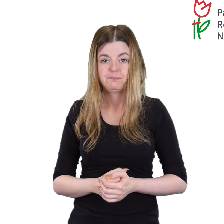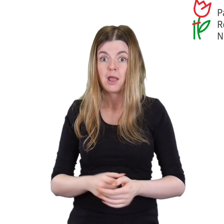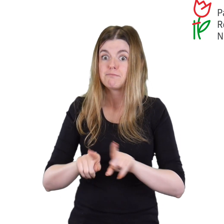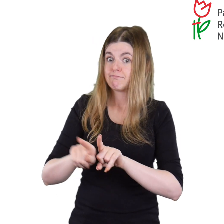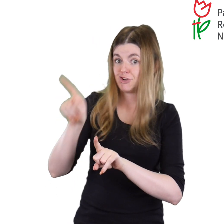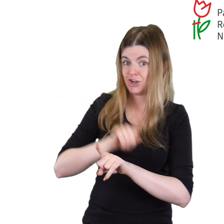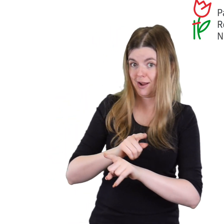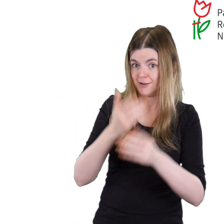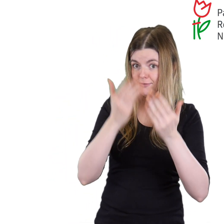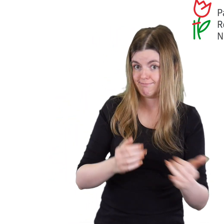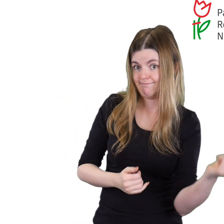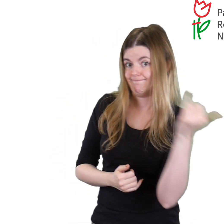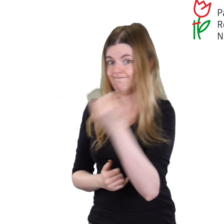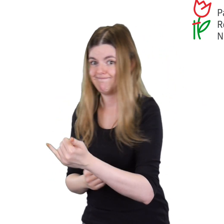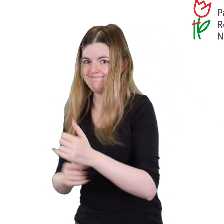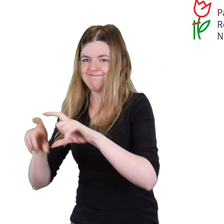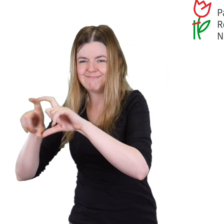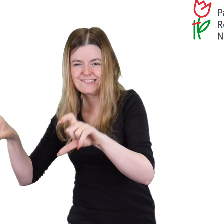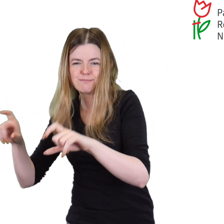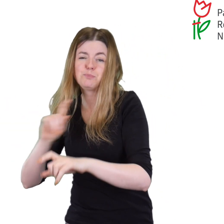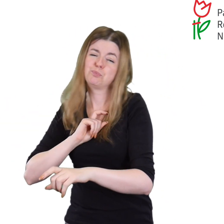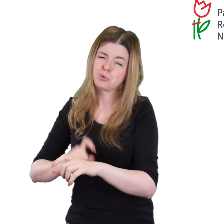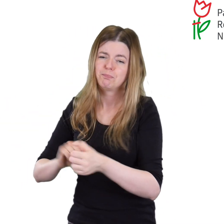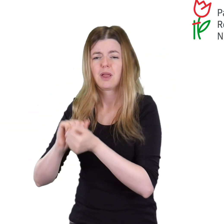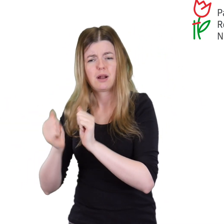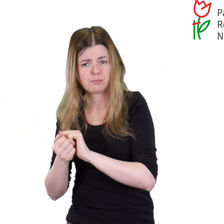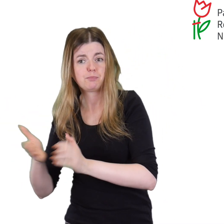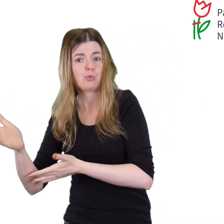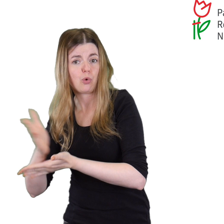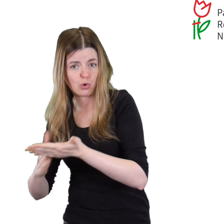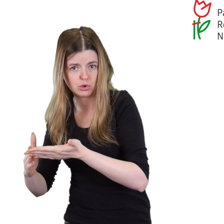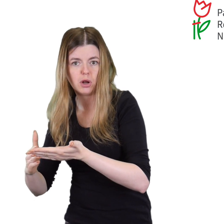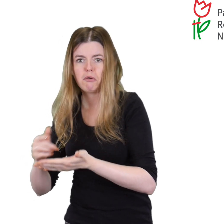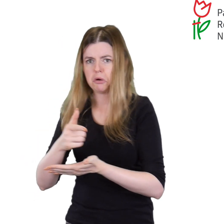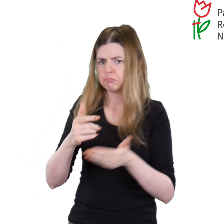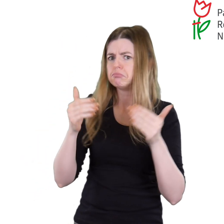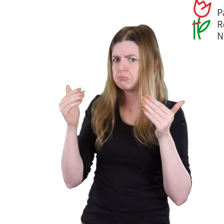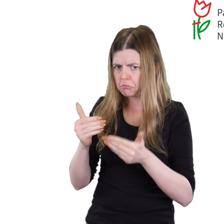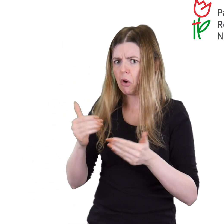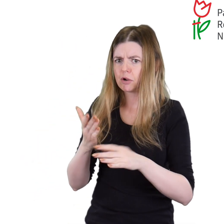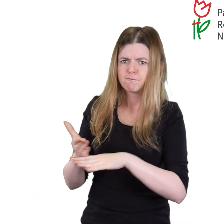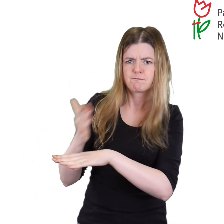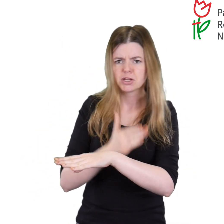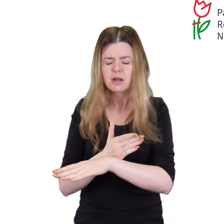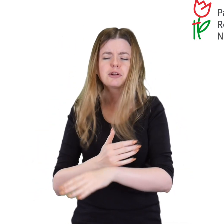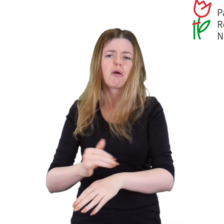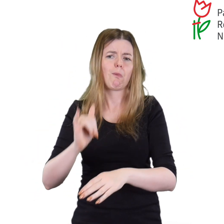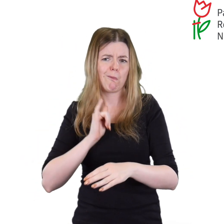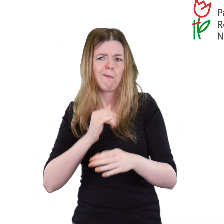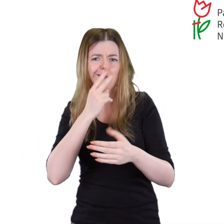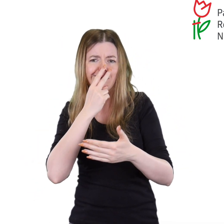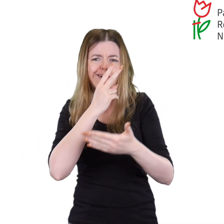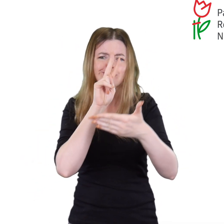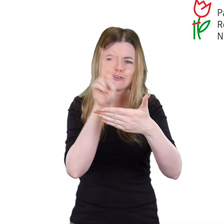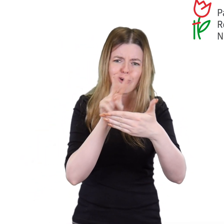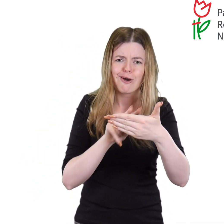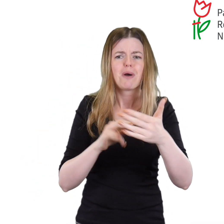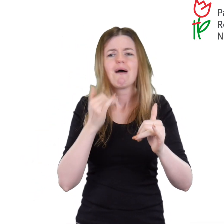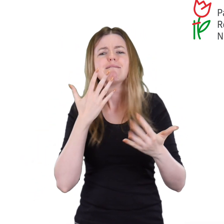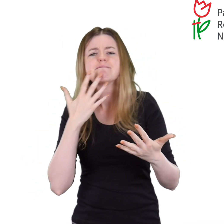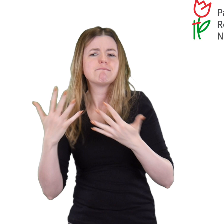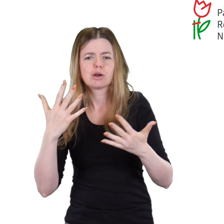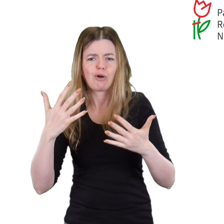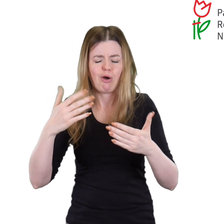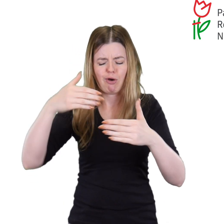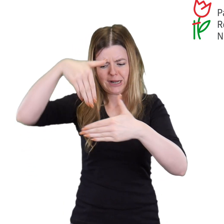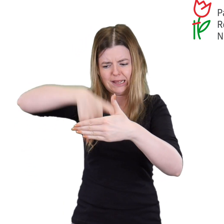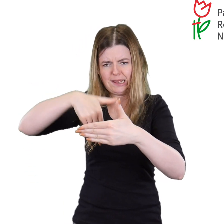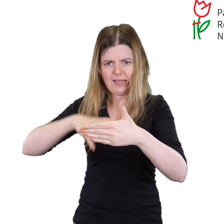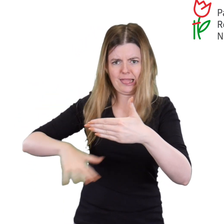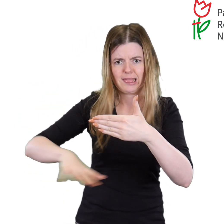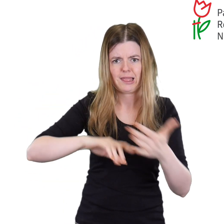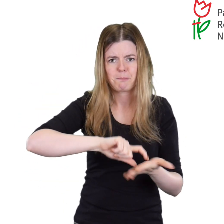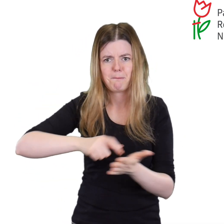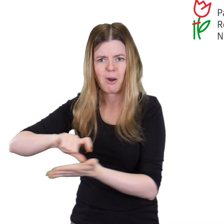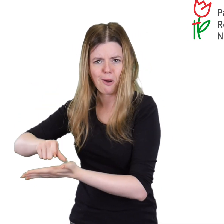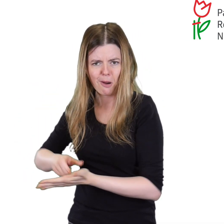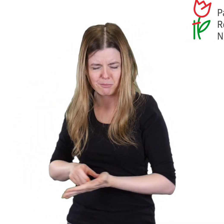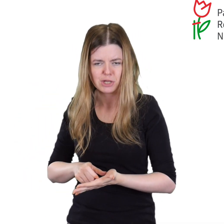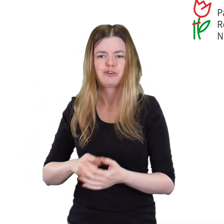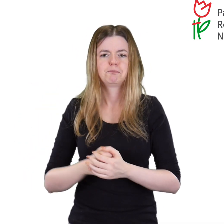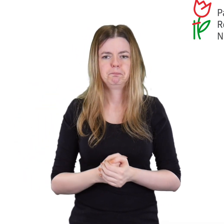Przed wizytą w Biurze lub jednym z naszych Oddziałów możesz zapoznać się z opisem rozkładu ich pomieszczeń.